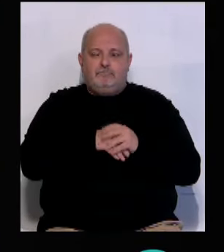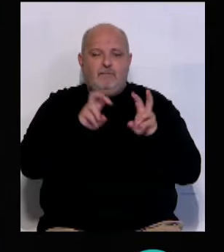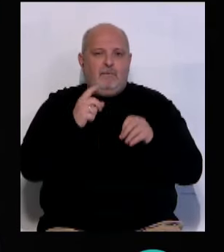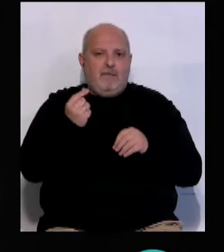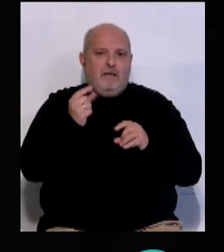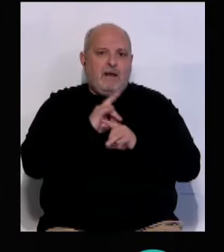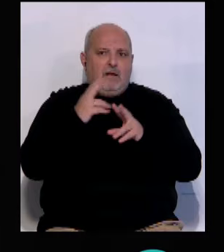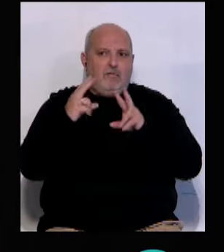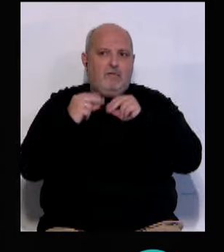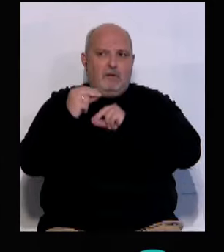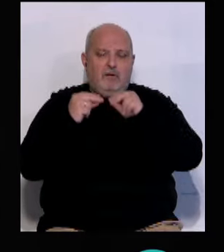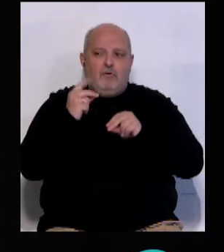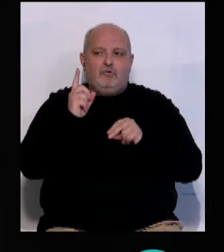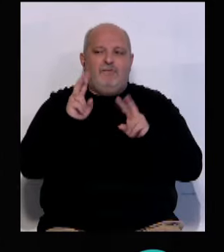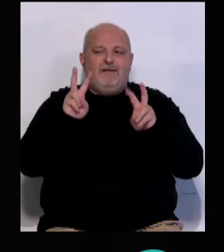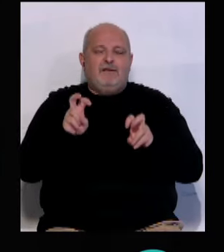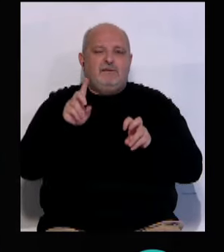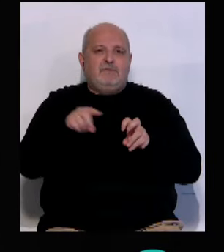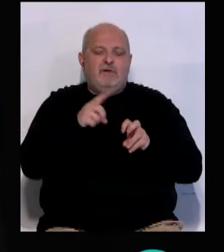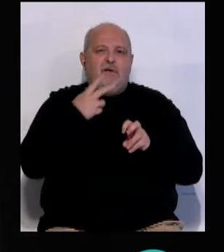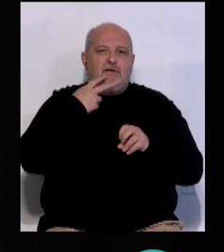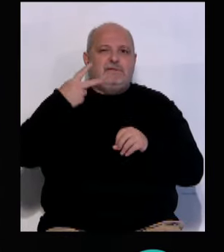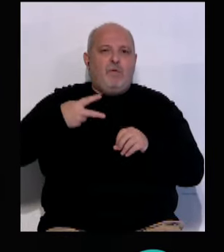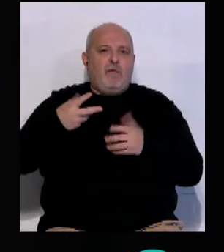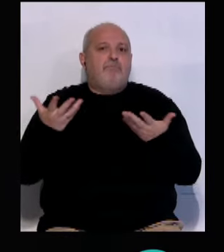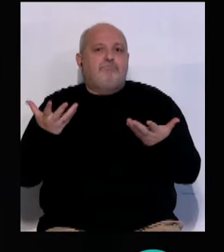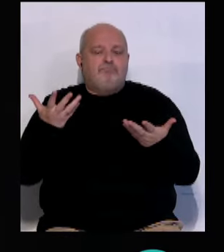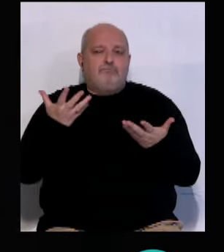bien hablado y todo eso solo faltaba el tema de si bajab segunda división años también estaba medio